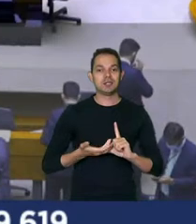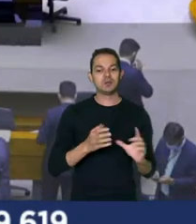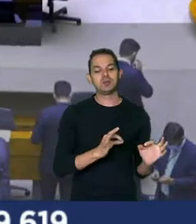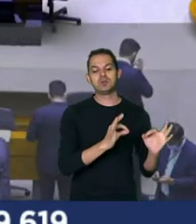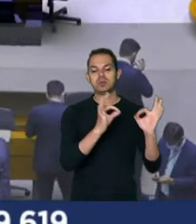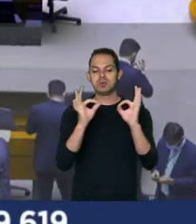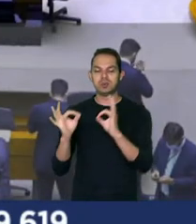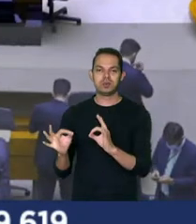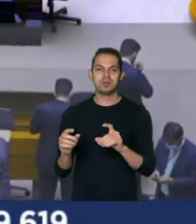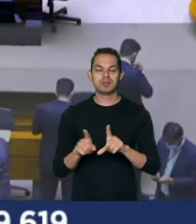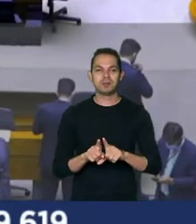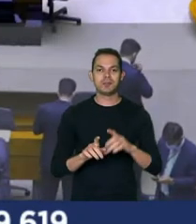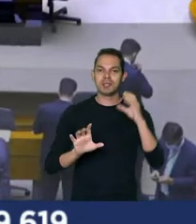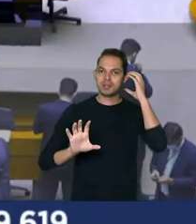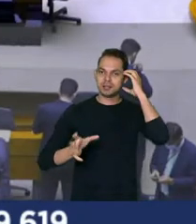BRASÍLIA MEIO-DIA E 32. VOCÊ ACOMPANHA AQUI PELA TV E